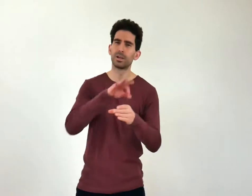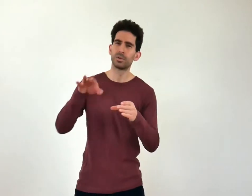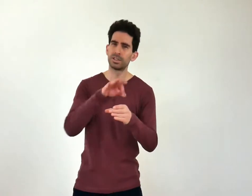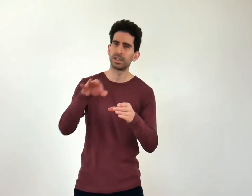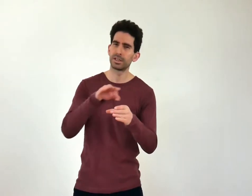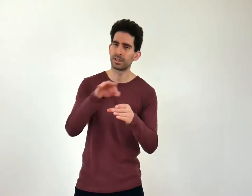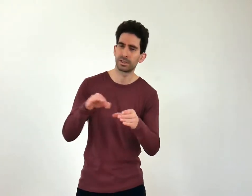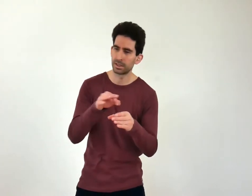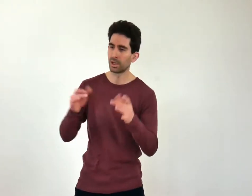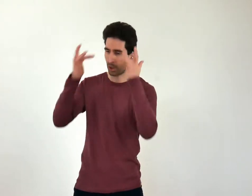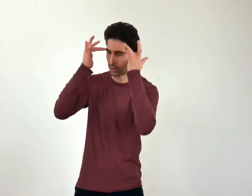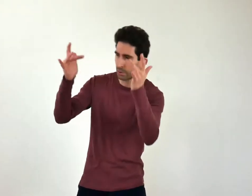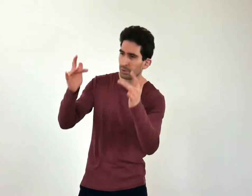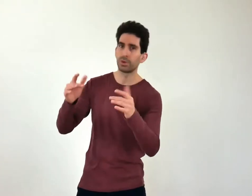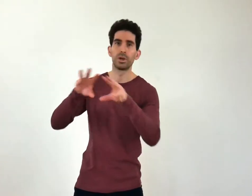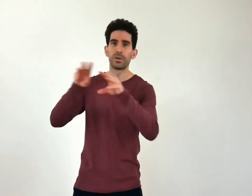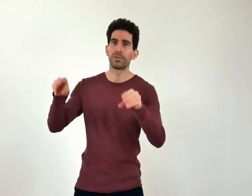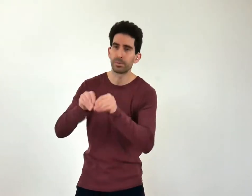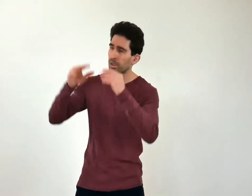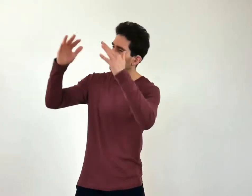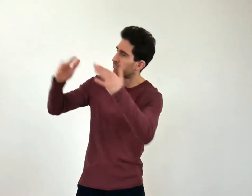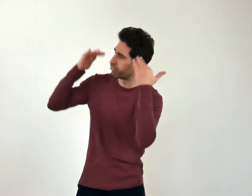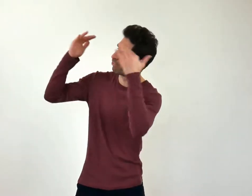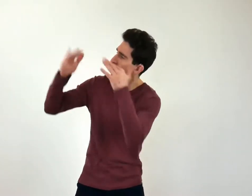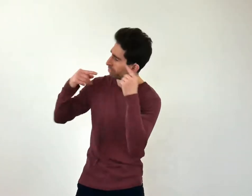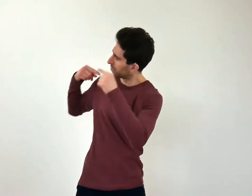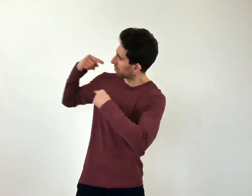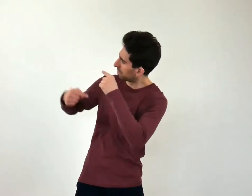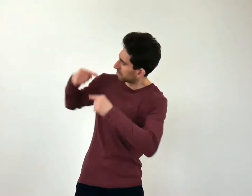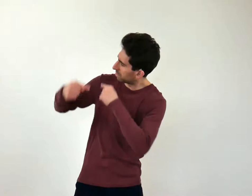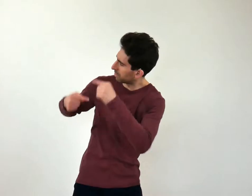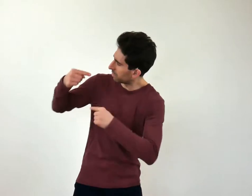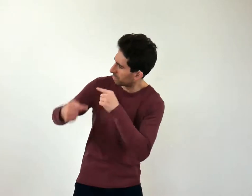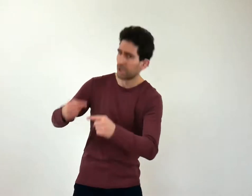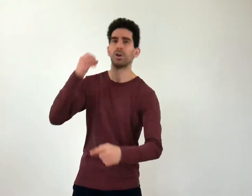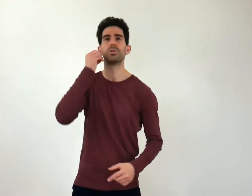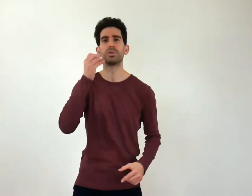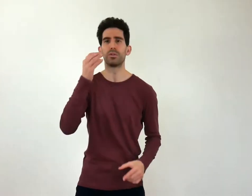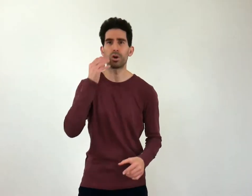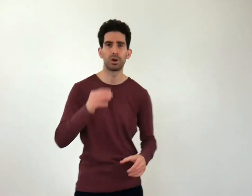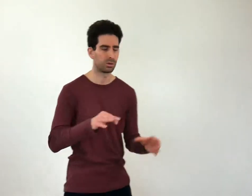La cuisine est issue d'une influence culturelle et familiale. Souvent,